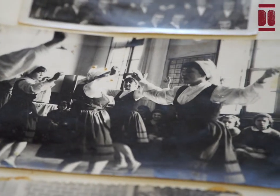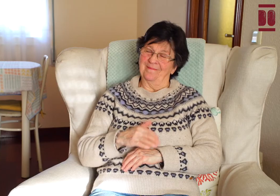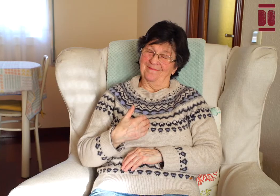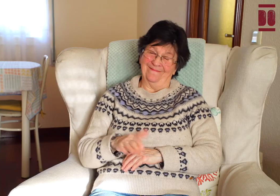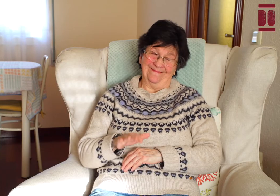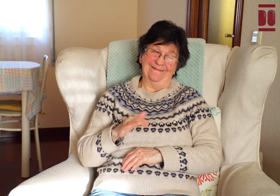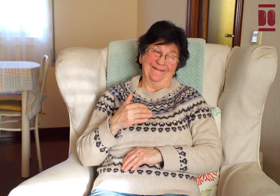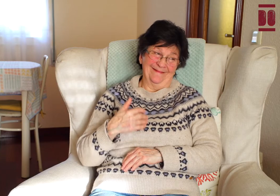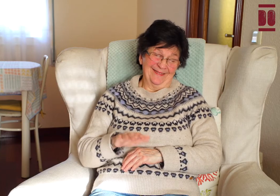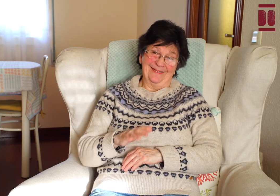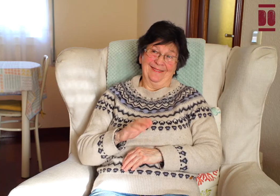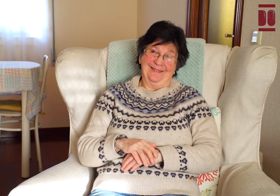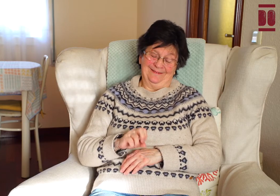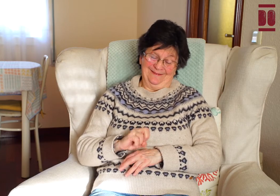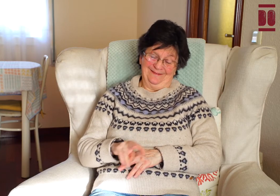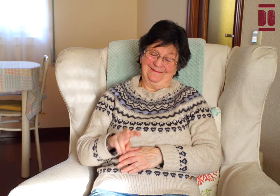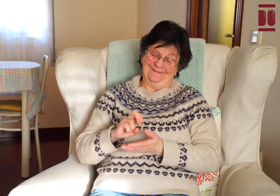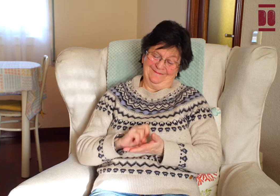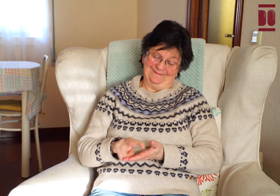Uy, sí. Andando.